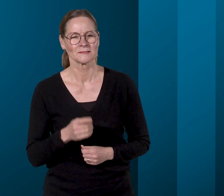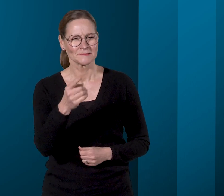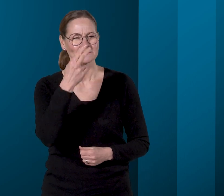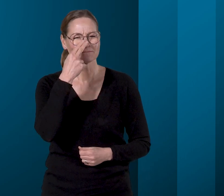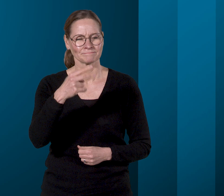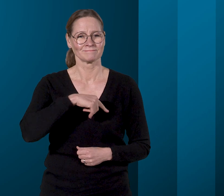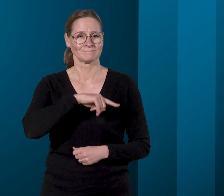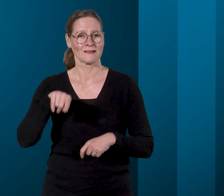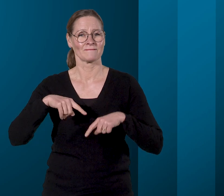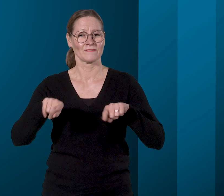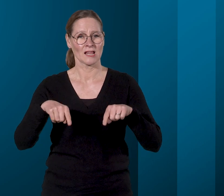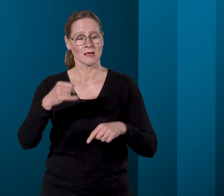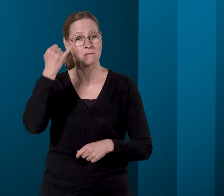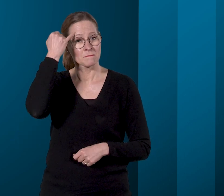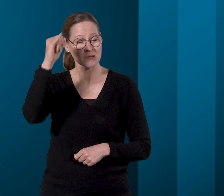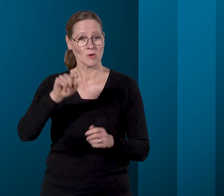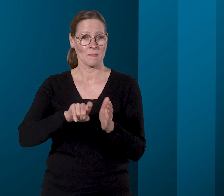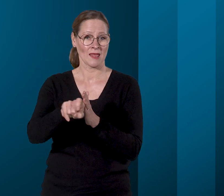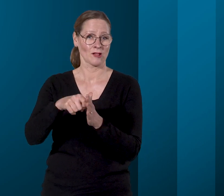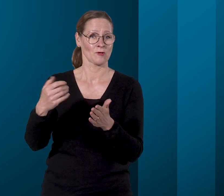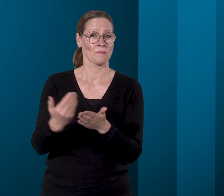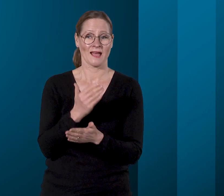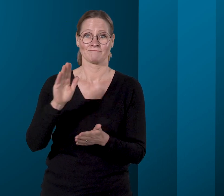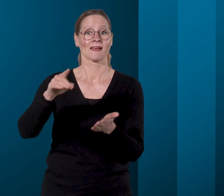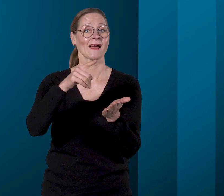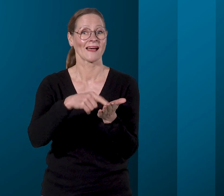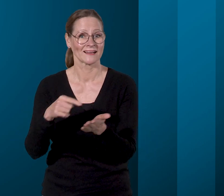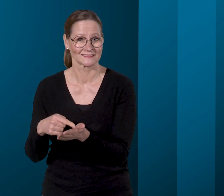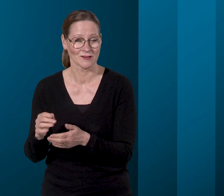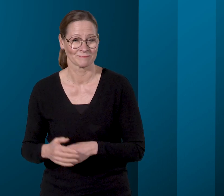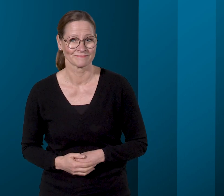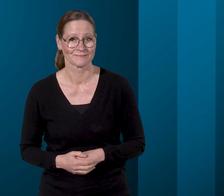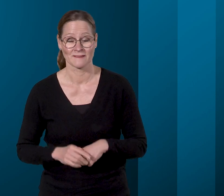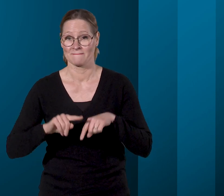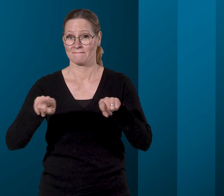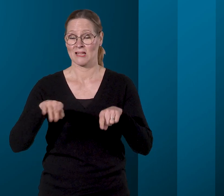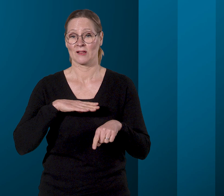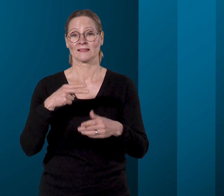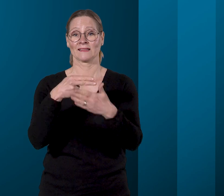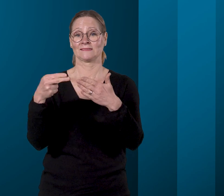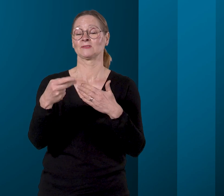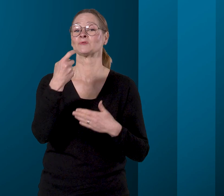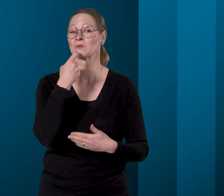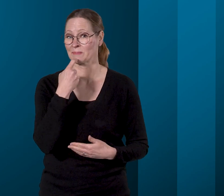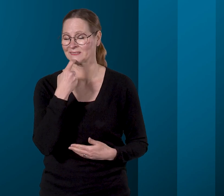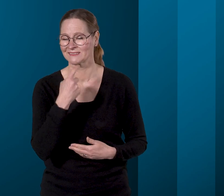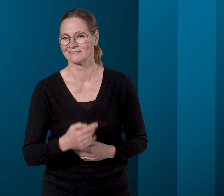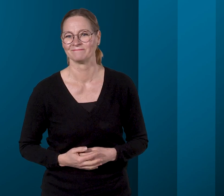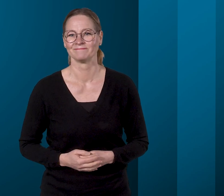Katso videoltamme Miguelin haastattelu. Video on tekstitetty suomeksi.